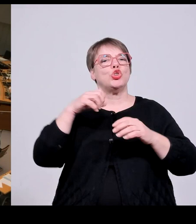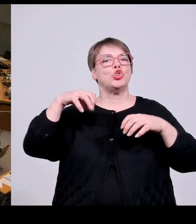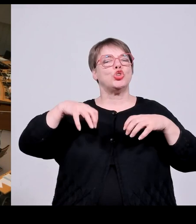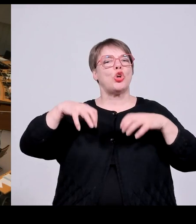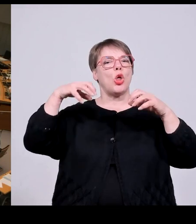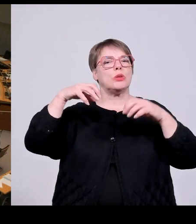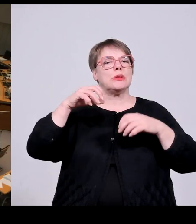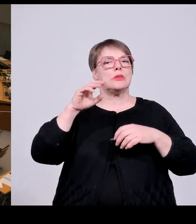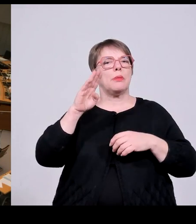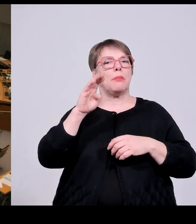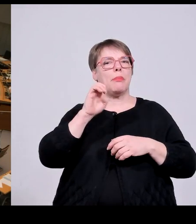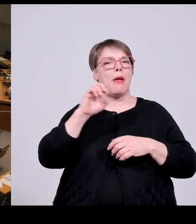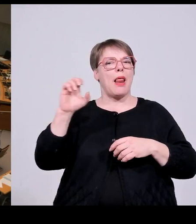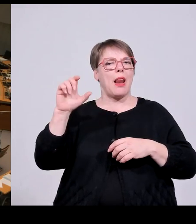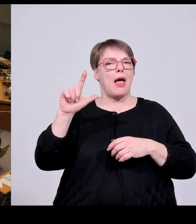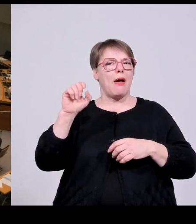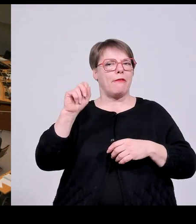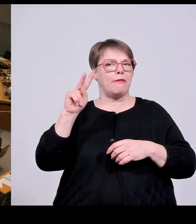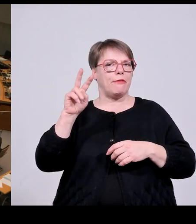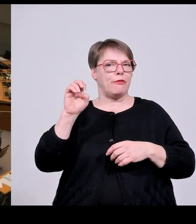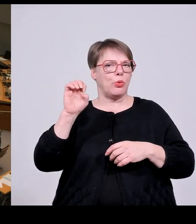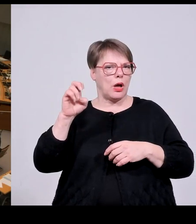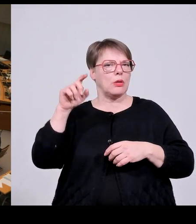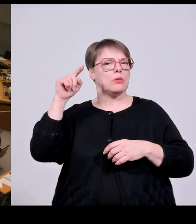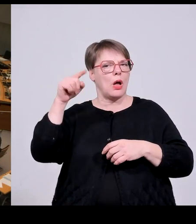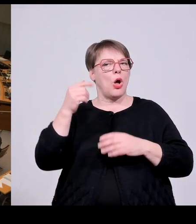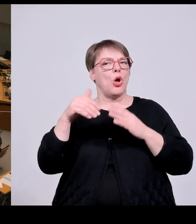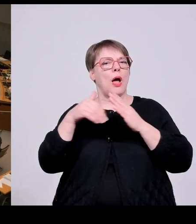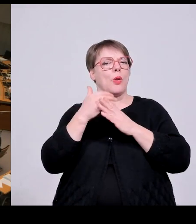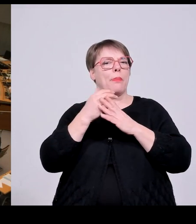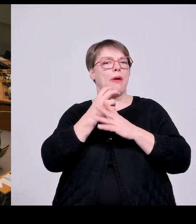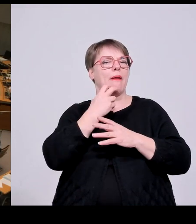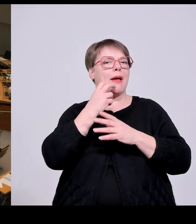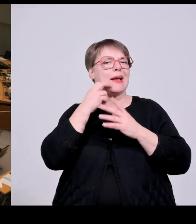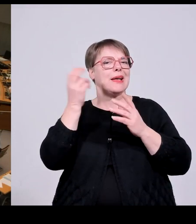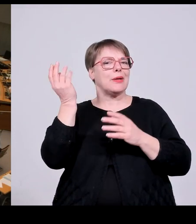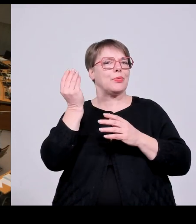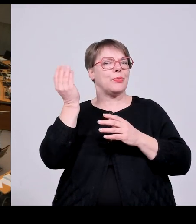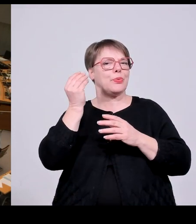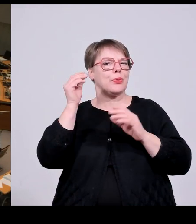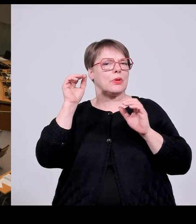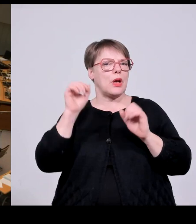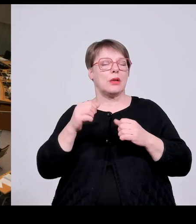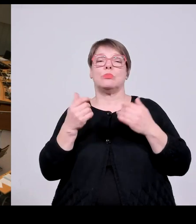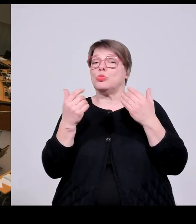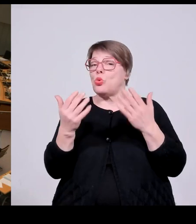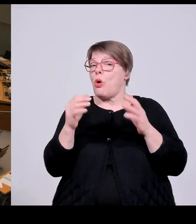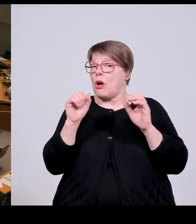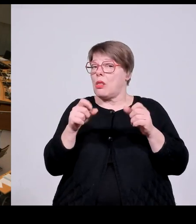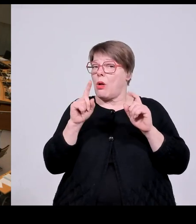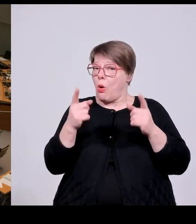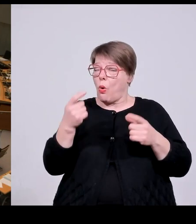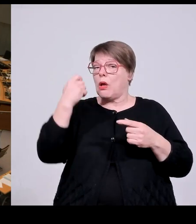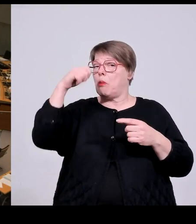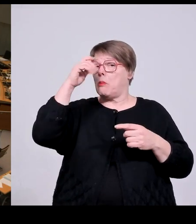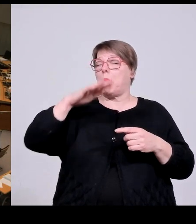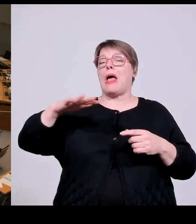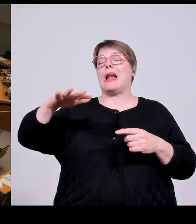Offenbar nicht im Raum. Ich würde vorschlagen, wir machen mit der SPD Fraktion weiter. Herr Röter ist bereit,